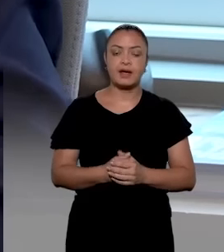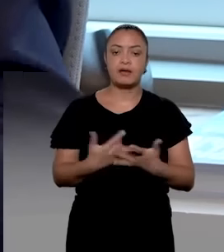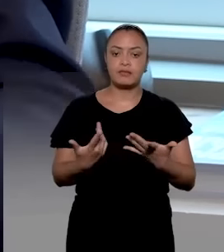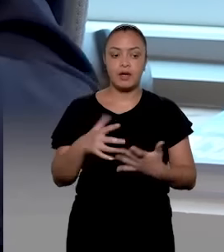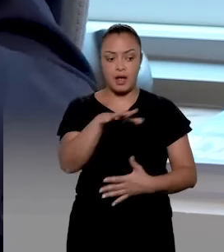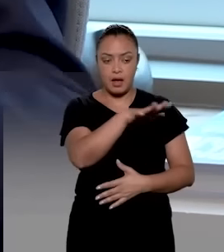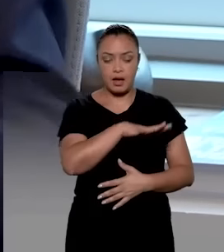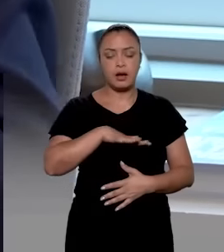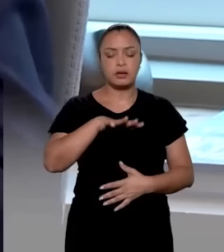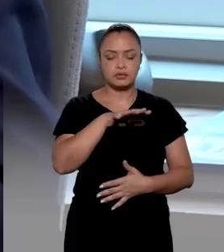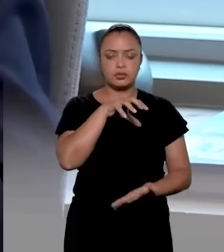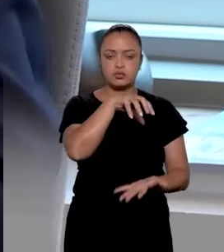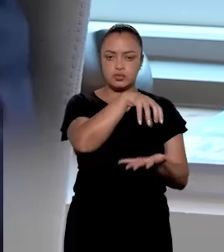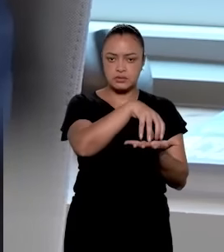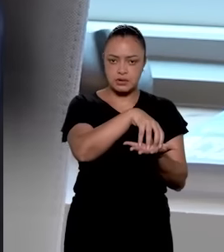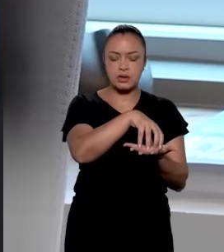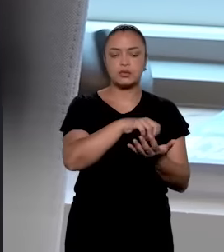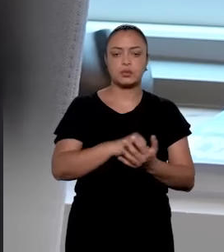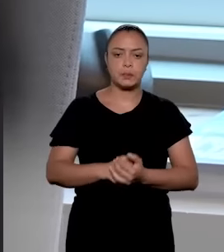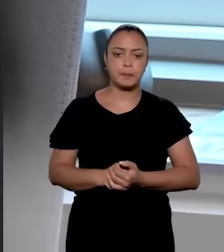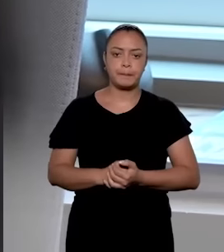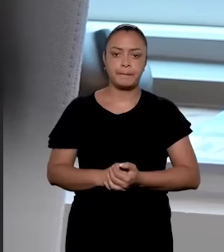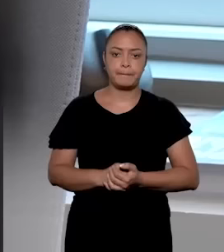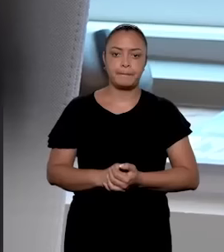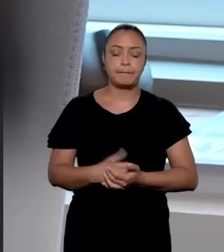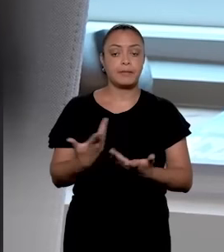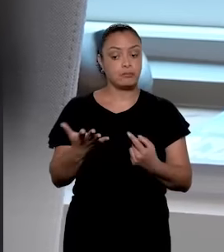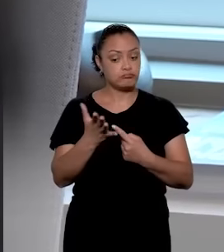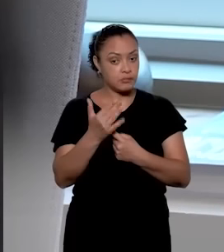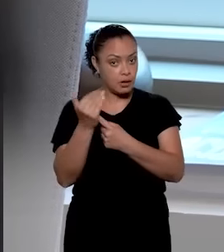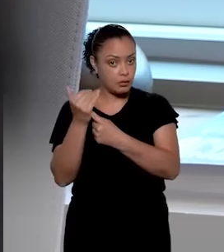que é o Centro-Oeste brasileiro? Então, tecnologia e empreendedorismo.